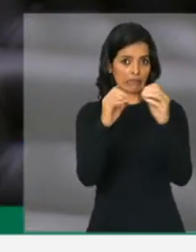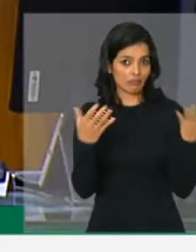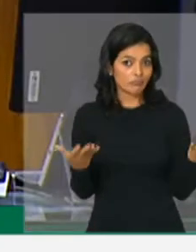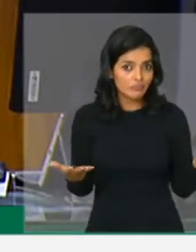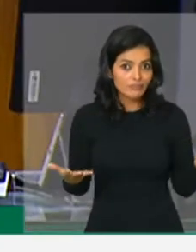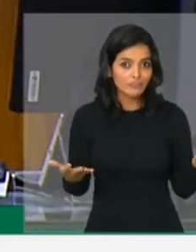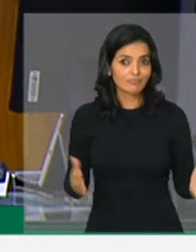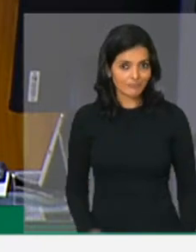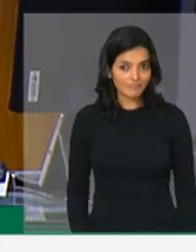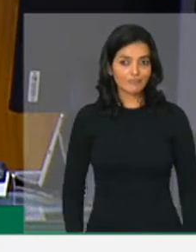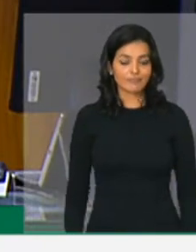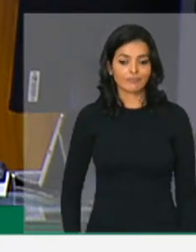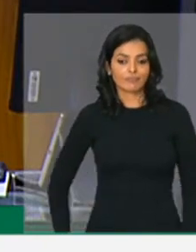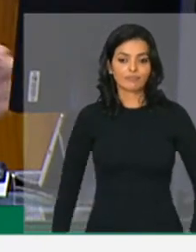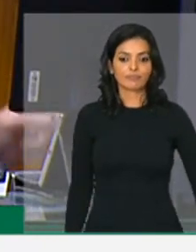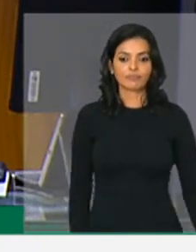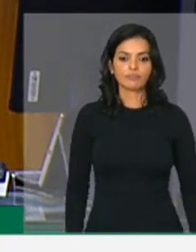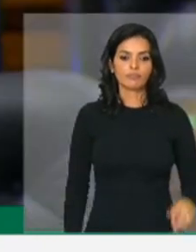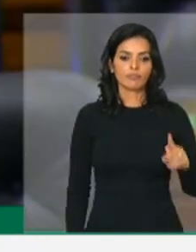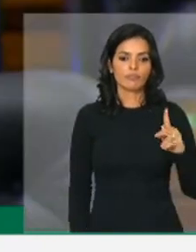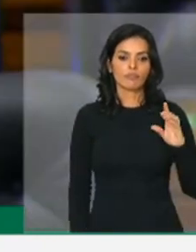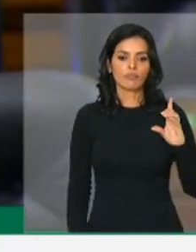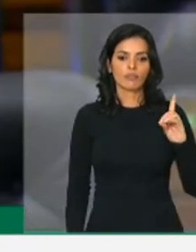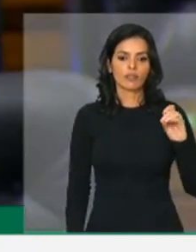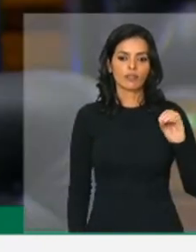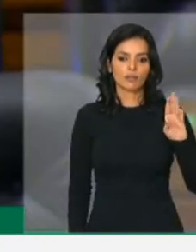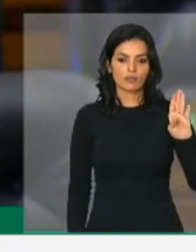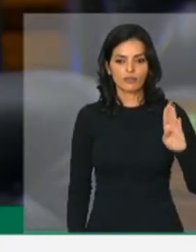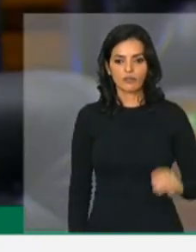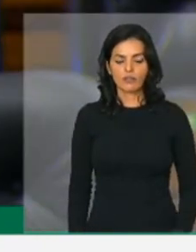RECONHECER DIFICULDADES QUE A PANDEMIA ATIVIDADE PRODUTIVA ESTÁ ENFRENTANDO. NO ENTANTO